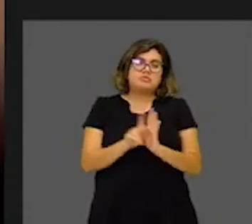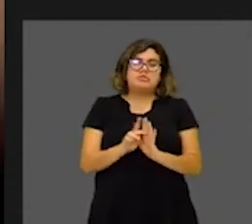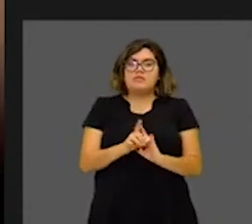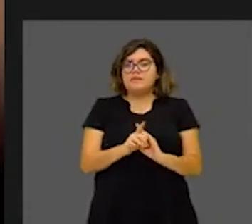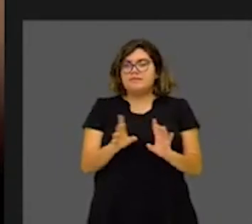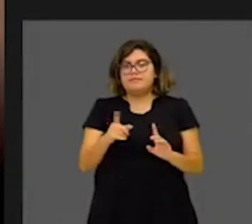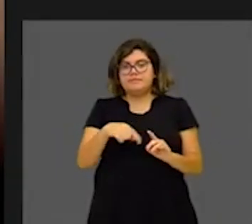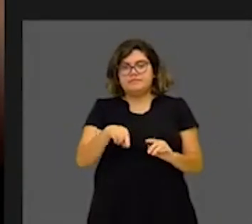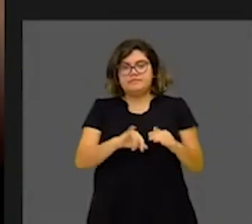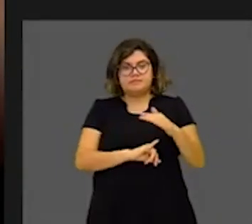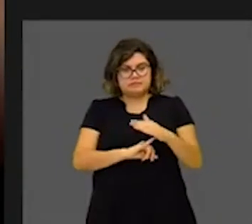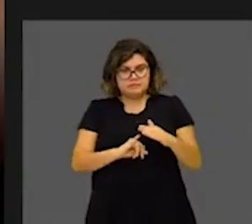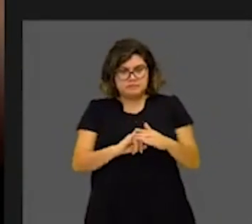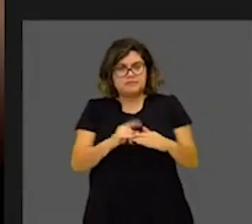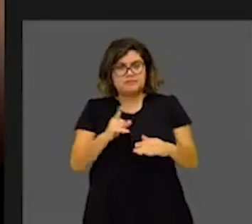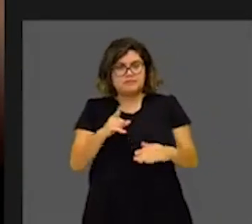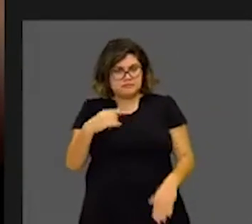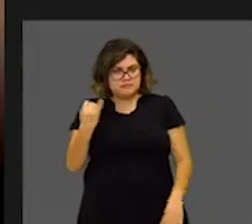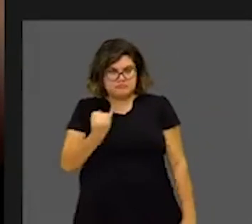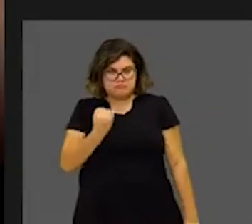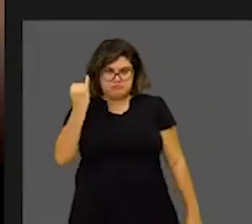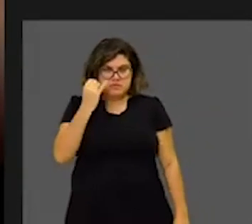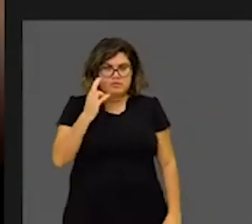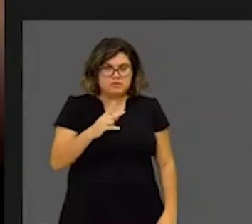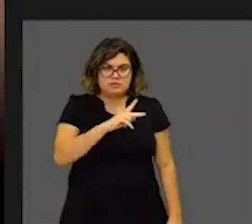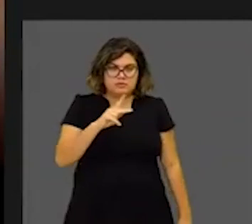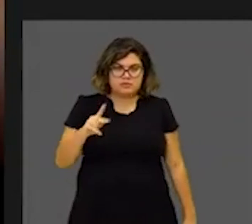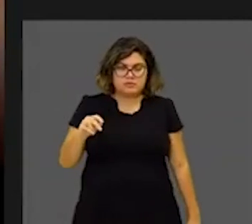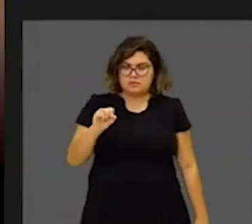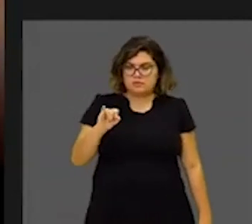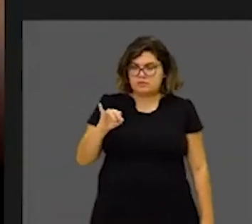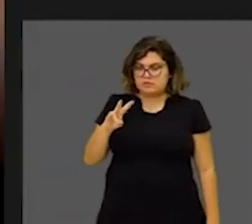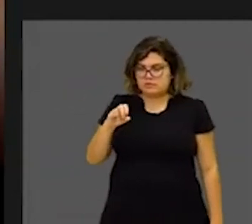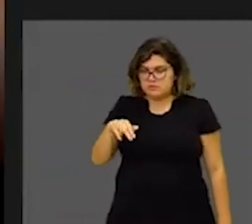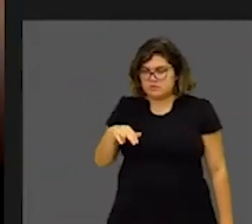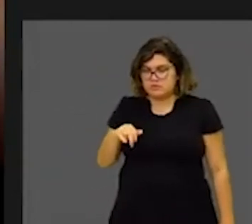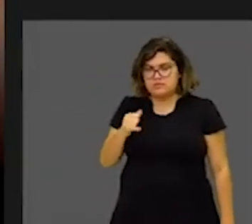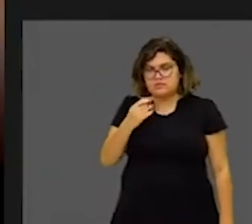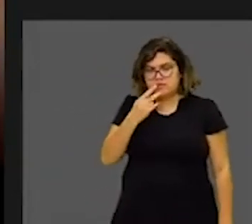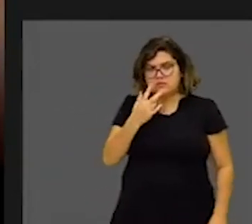que são imprescindíveis como professora Silvana falou eu também concordo Eu acho que o por isso